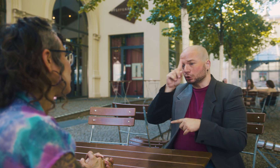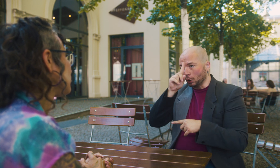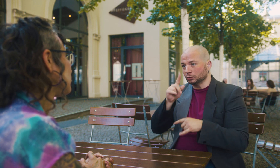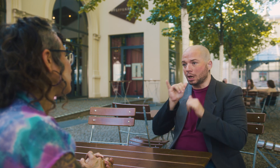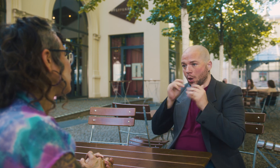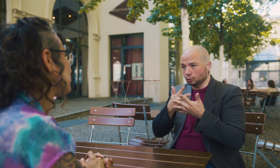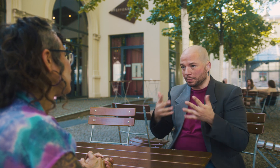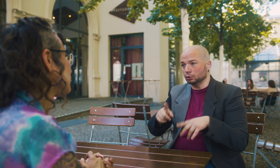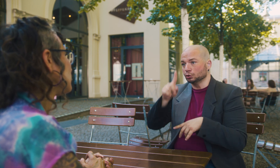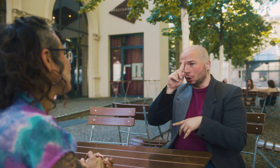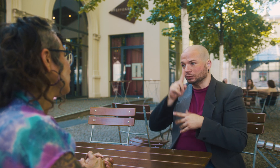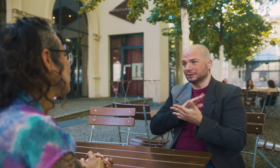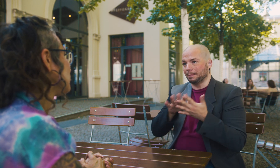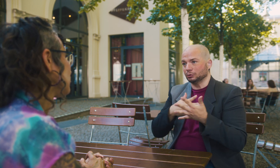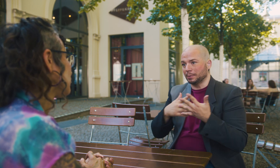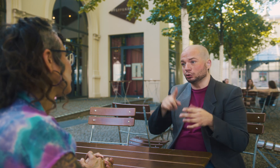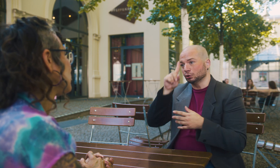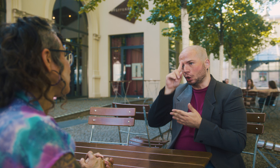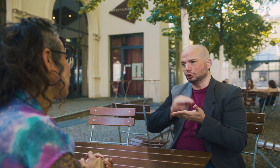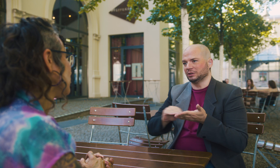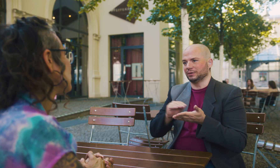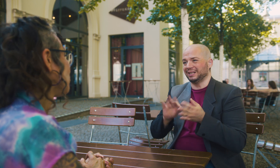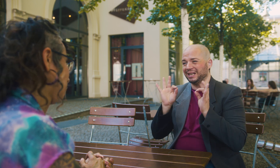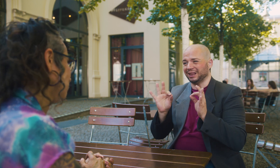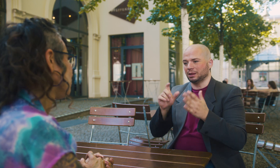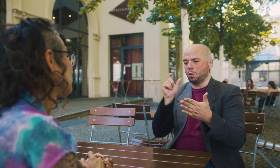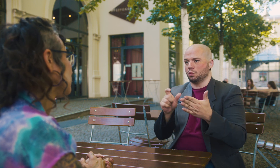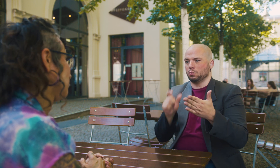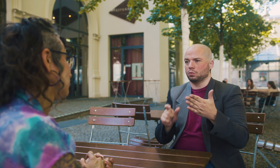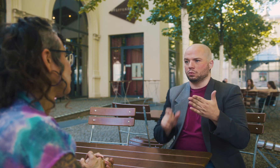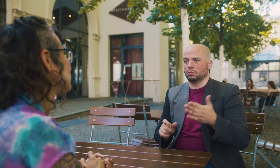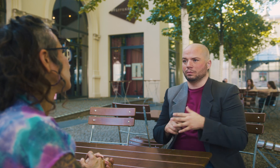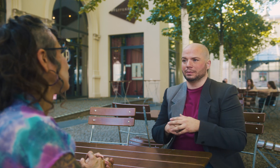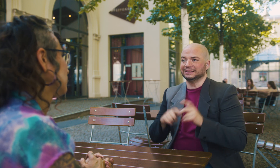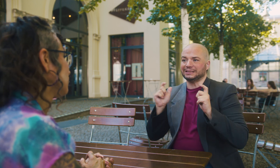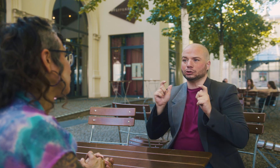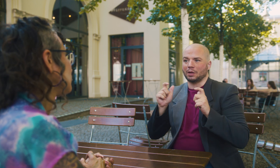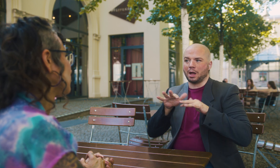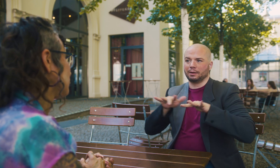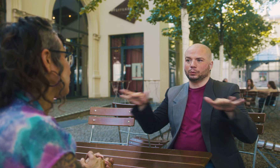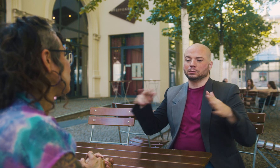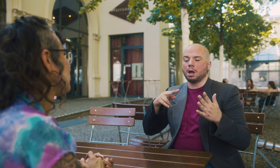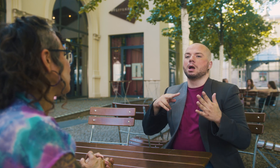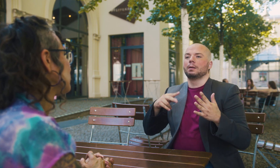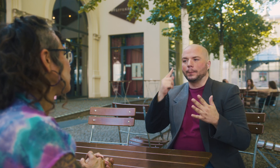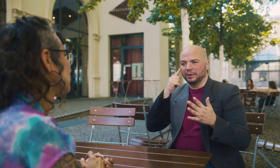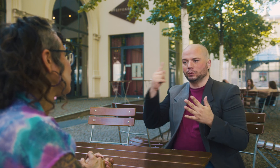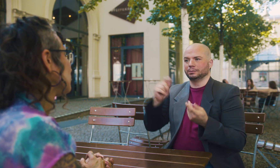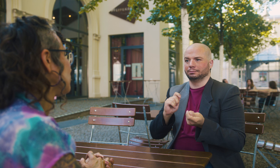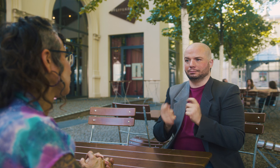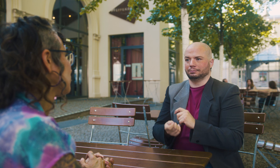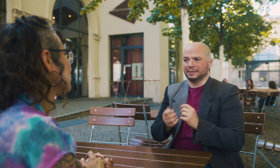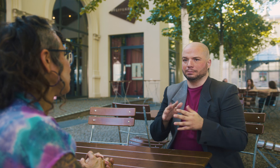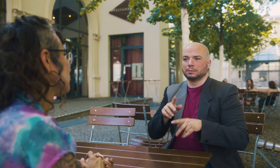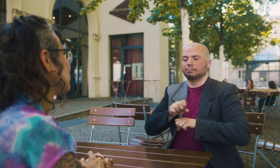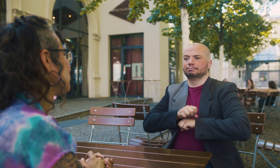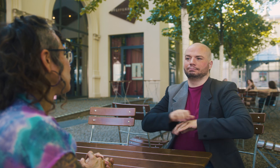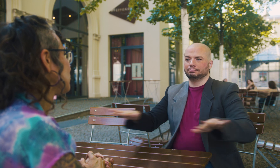Es ist wichtig, dass die deutsche Gebärdensprache dann auch als solche benannt wird.